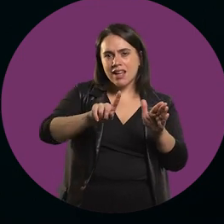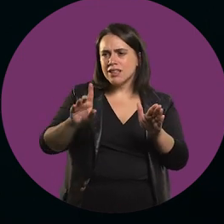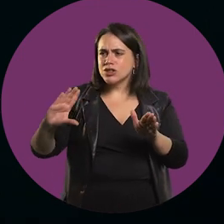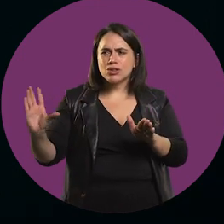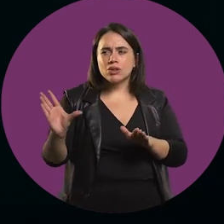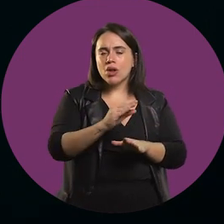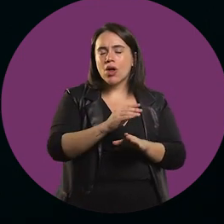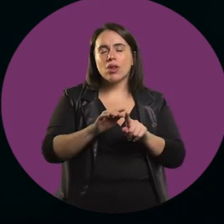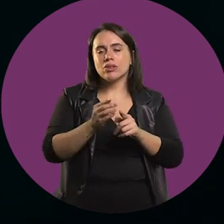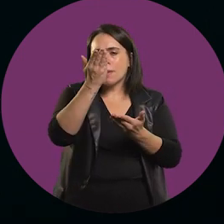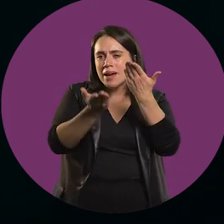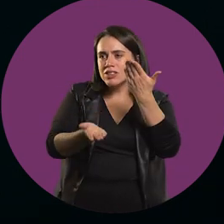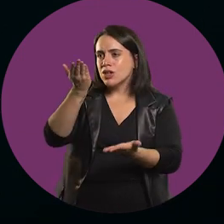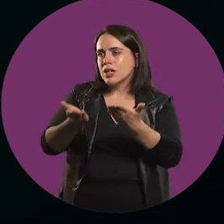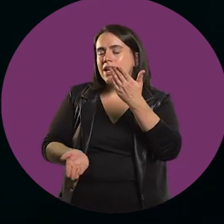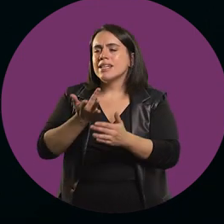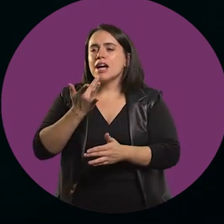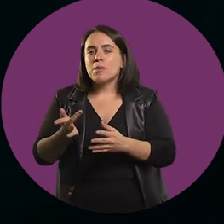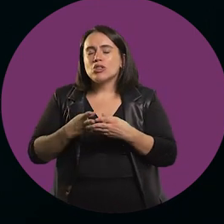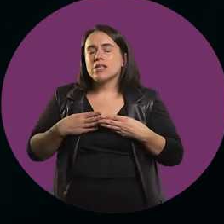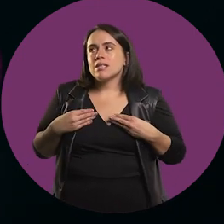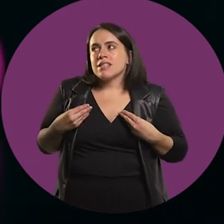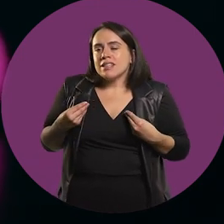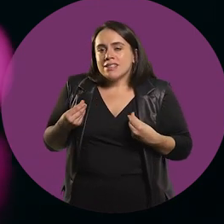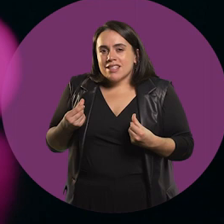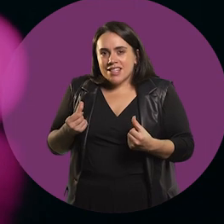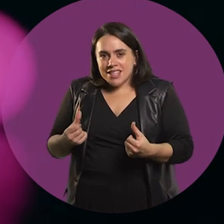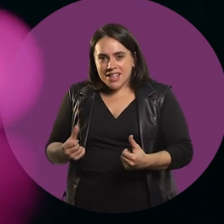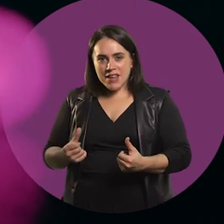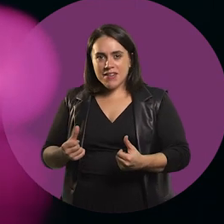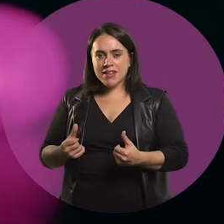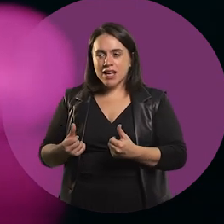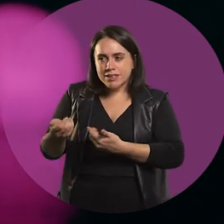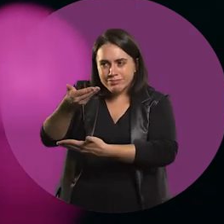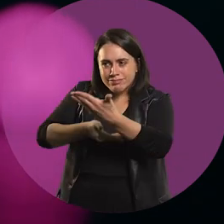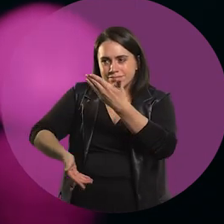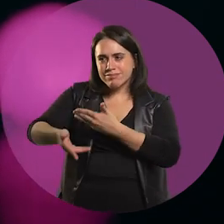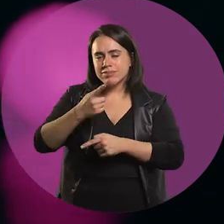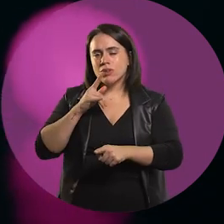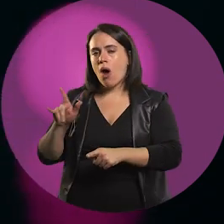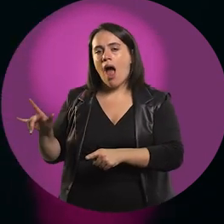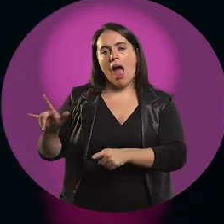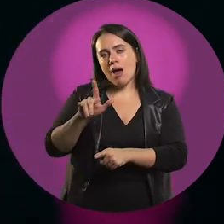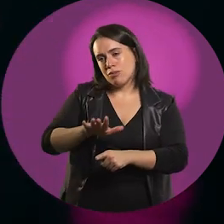que son todos personas hermosas y sensibles y a las que les tengo un tremendo cariño.